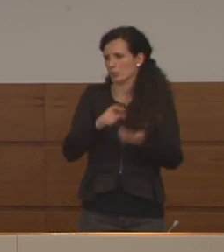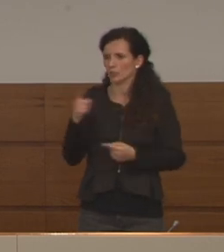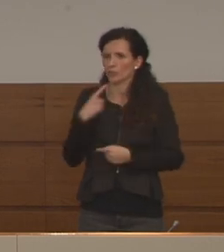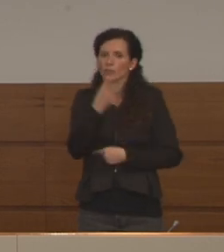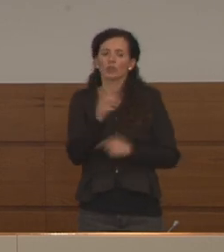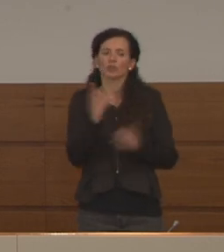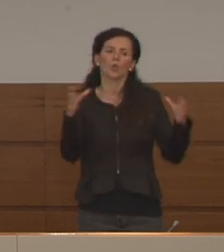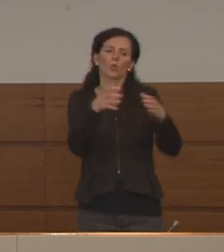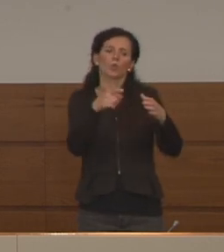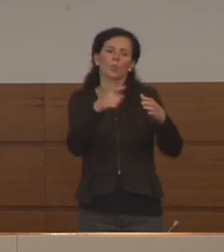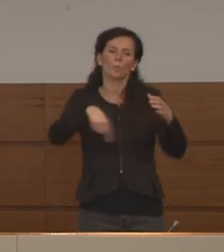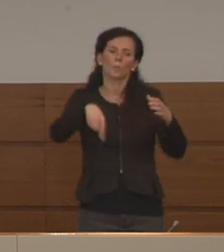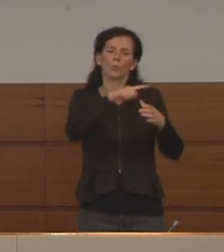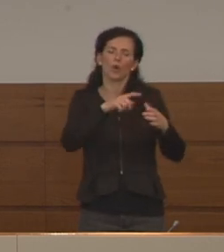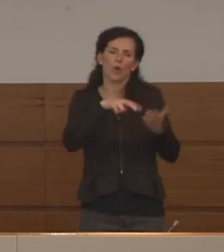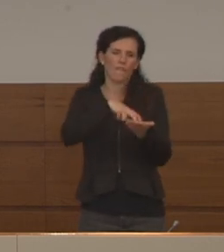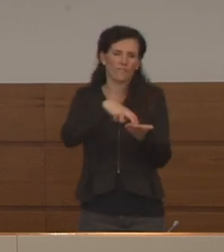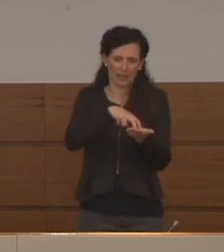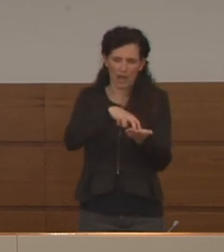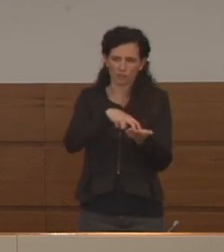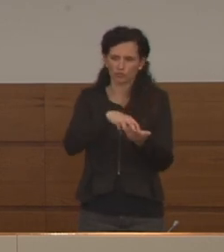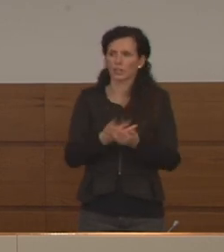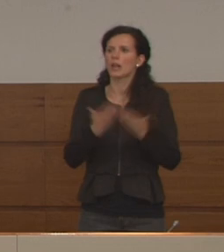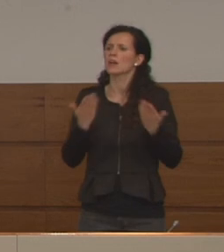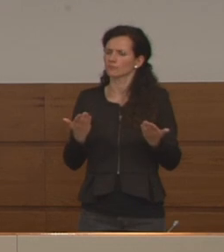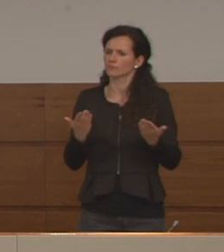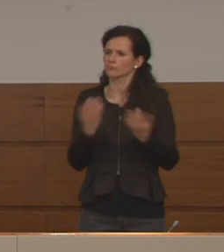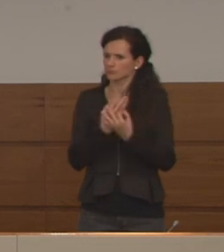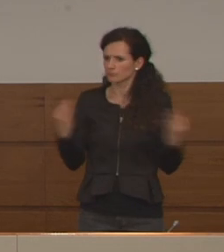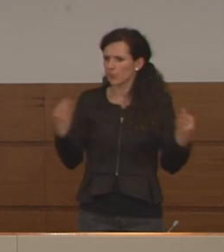una categoria fragile. Ecco, allora, visto quello che è successo e che continua a